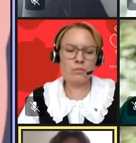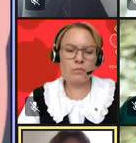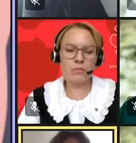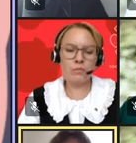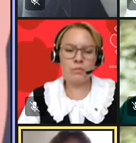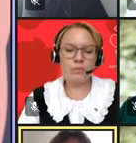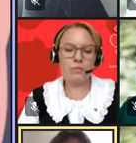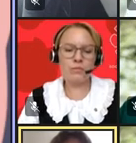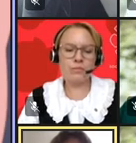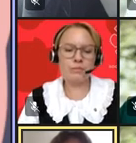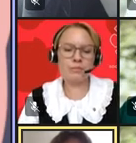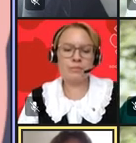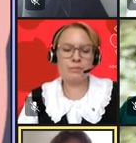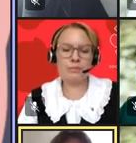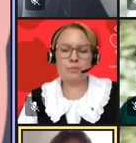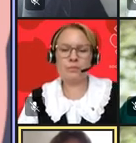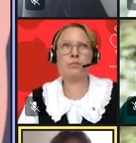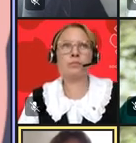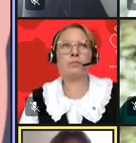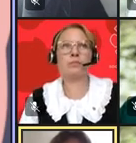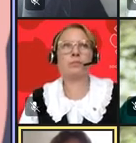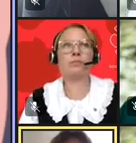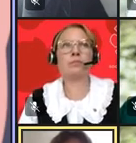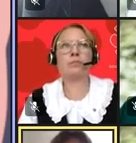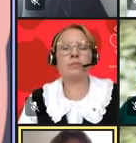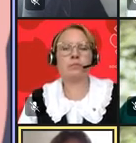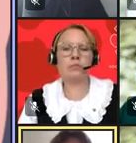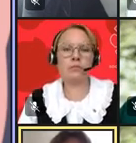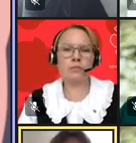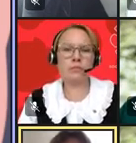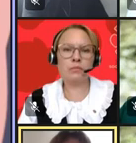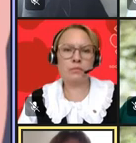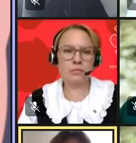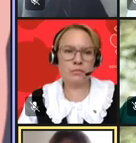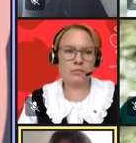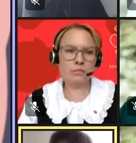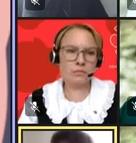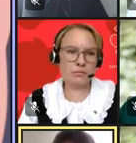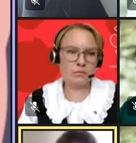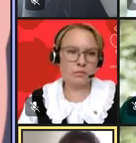Därvid Socialnämnden beslutade att benämna de bidrag som ligger Aktivitetsbidrag